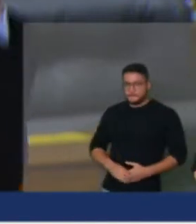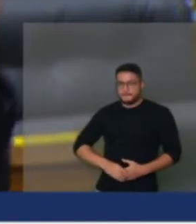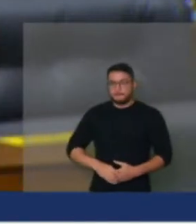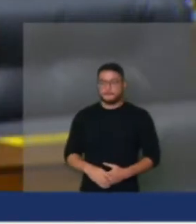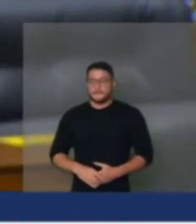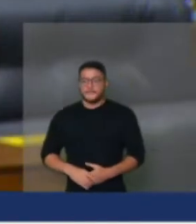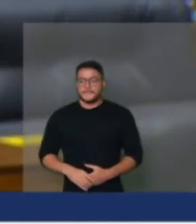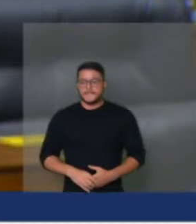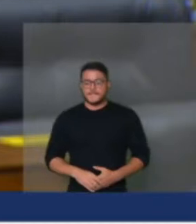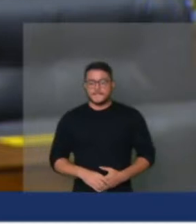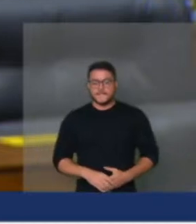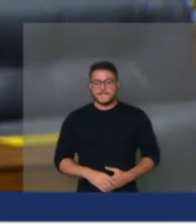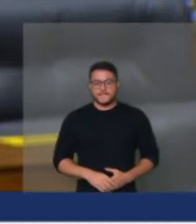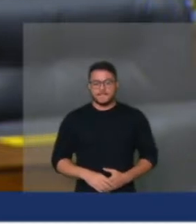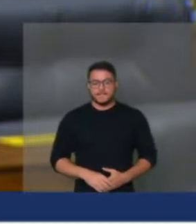ECONOMIA, PELO E POTENCIAL DA PRESIDÊNCIA DO GOVERNO, E O